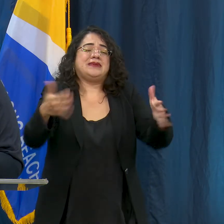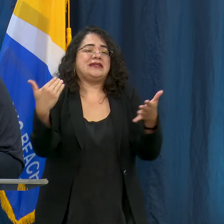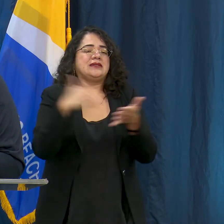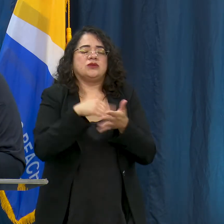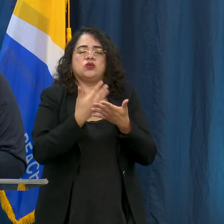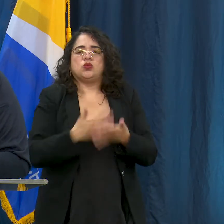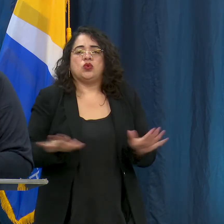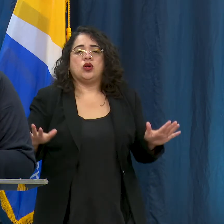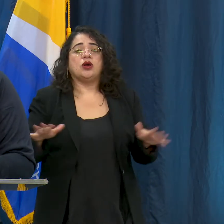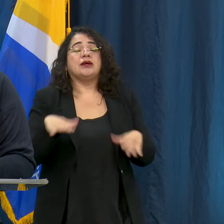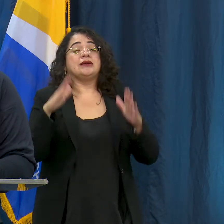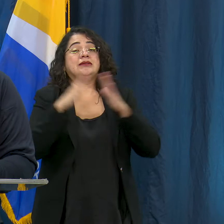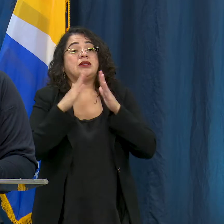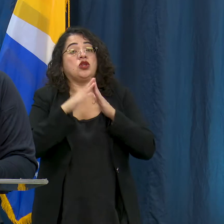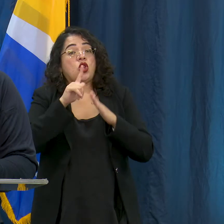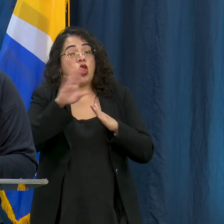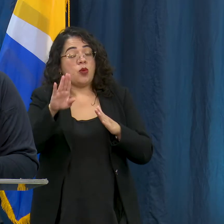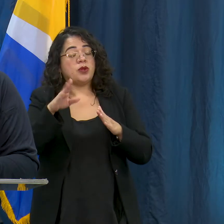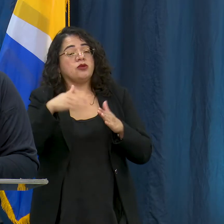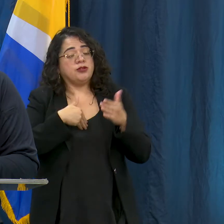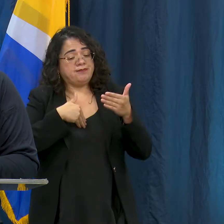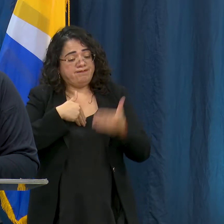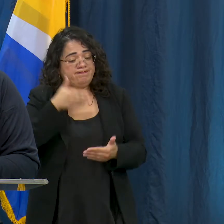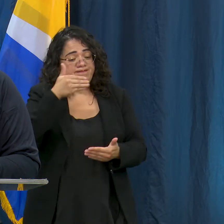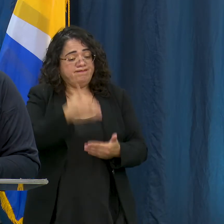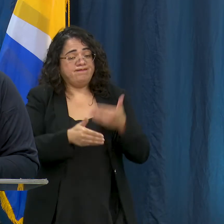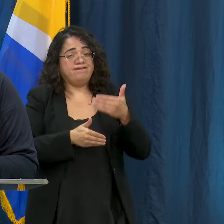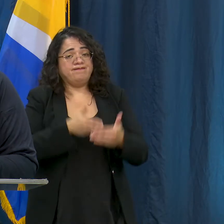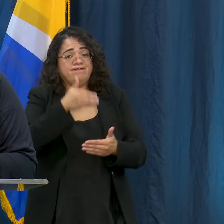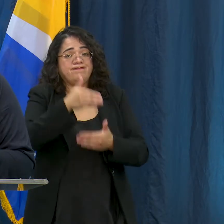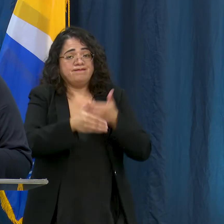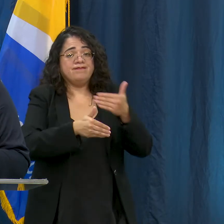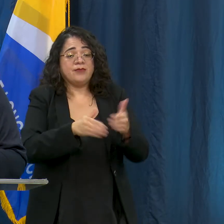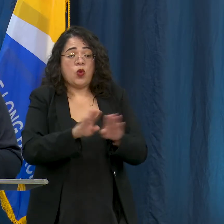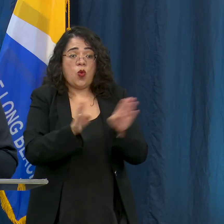al-kaldiya a Provo esta semana una iniciativa que se que es que es abierta